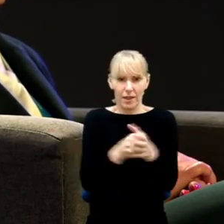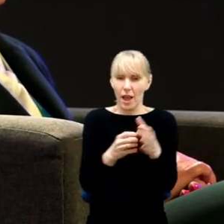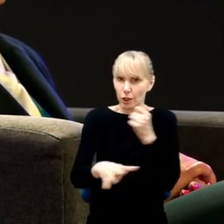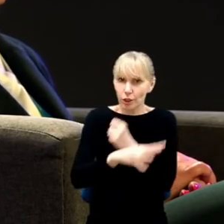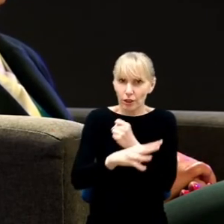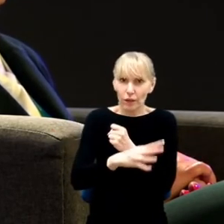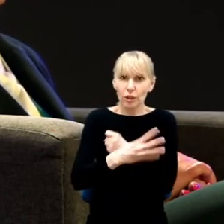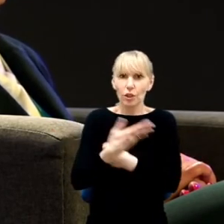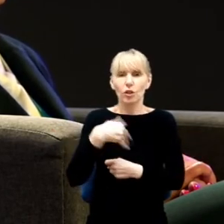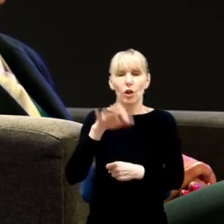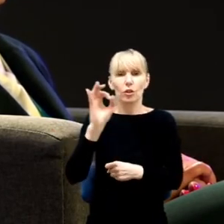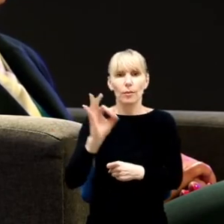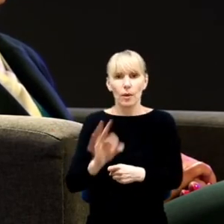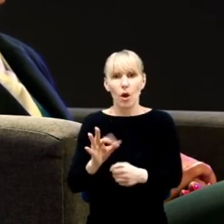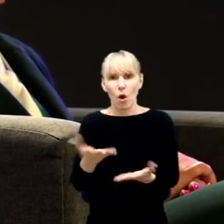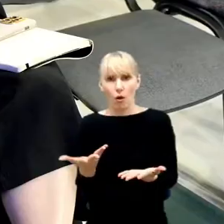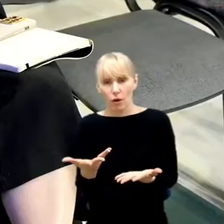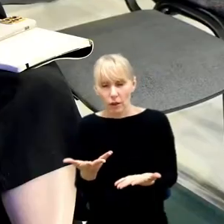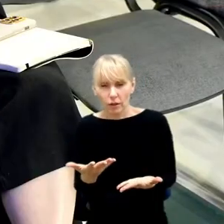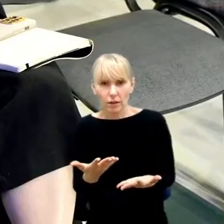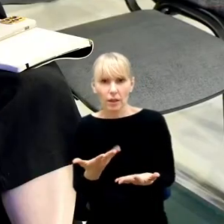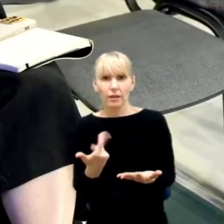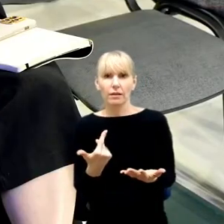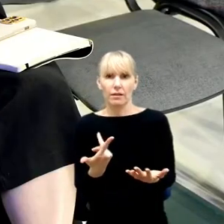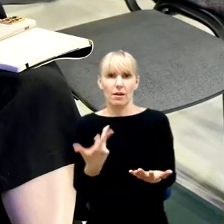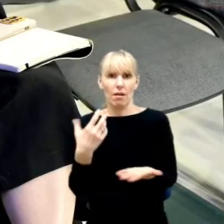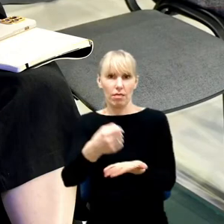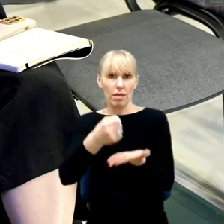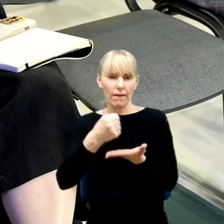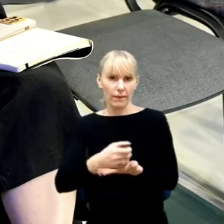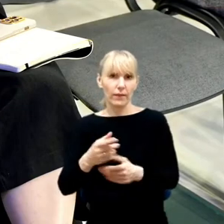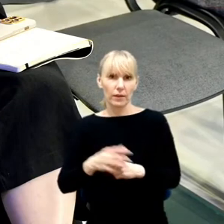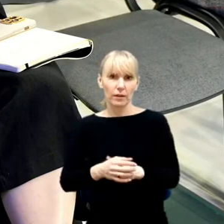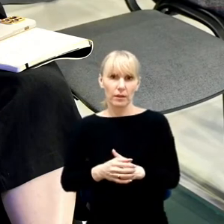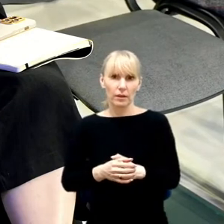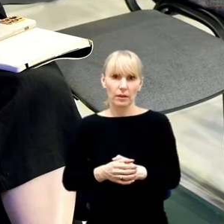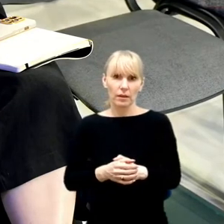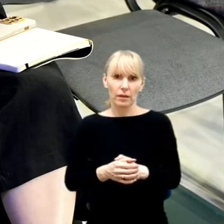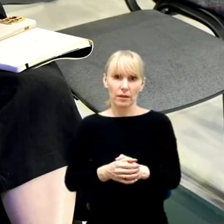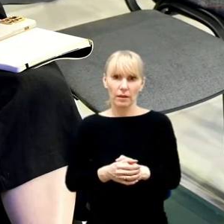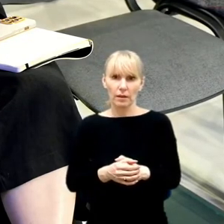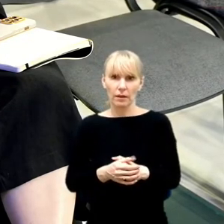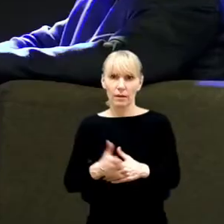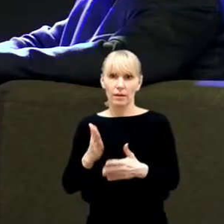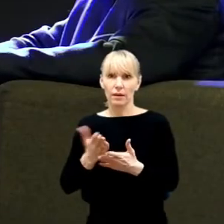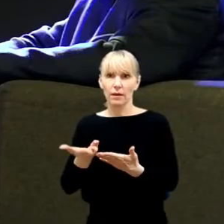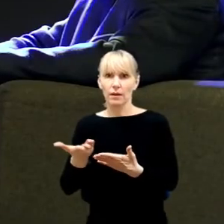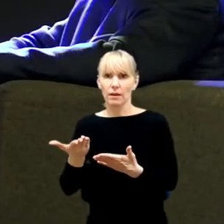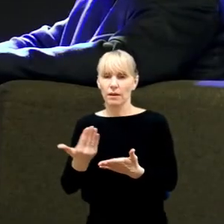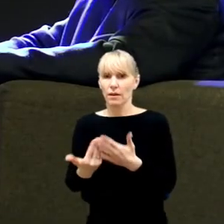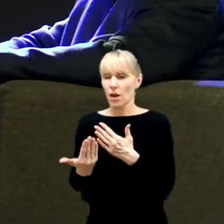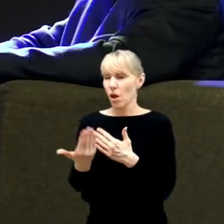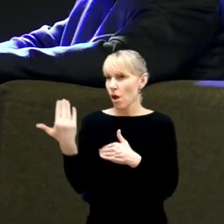Co prawda koszty nam ostatnio wzrosły, bo na przykładzie u nas ostatni budynek komunalny oddawaliśmy w 2019 roku,